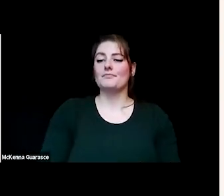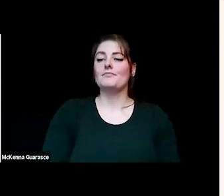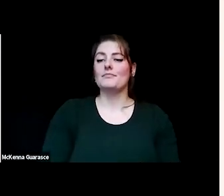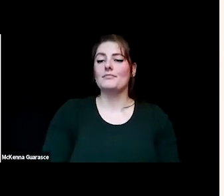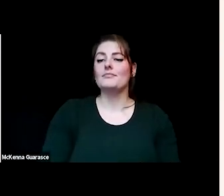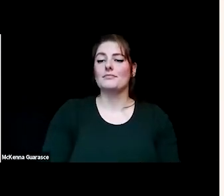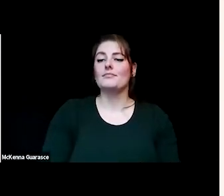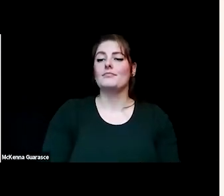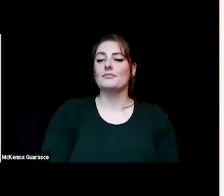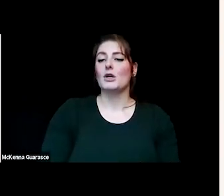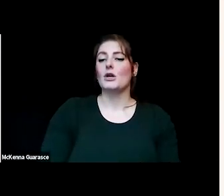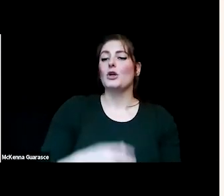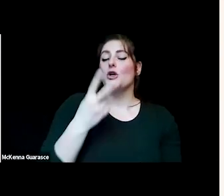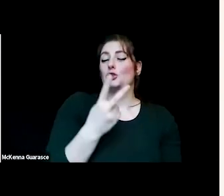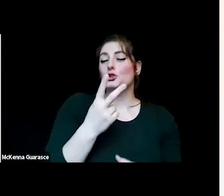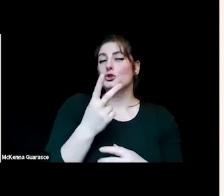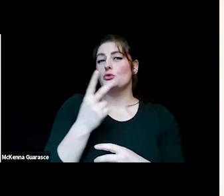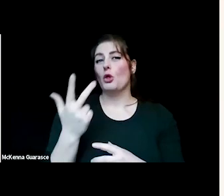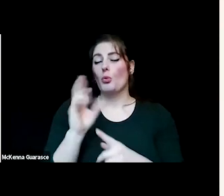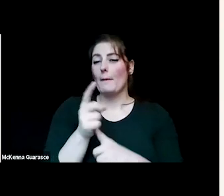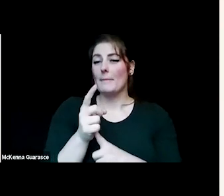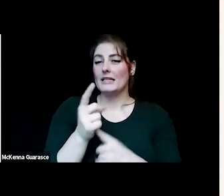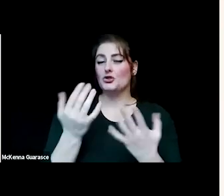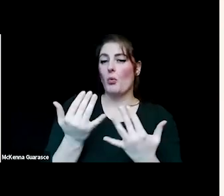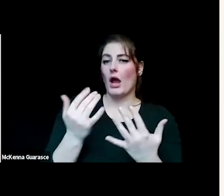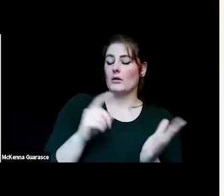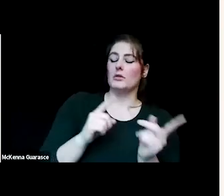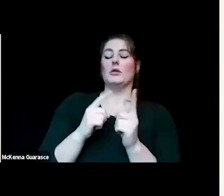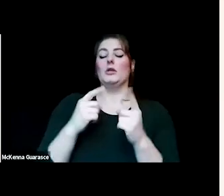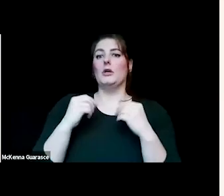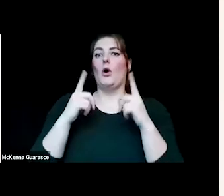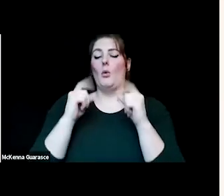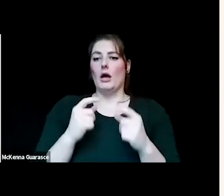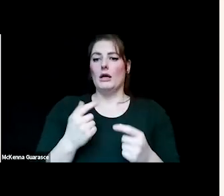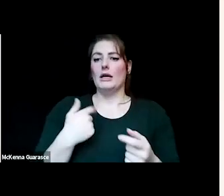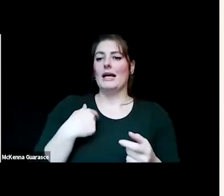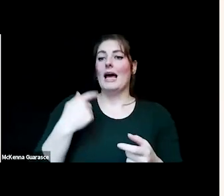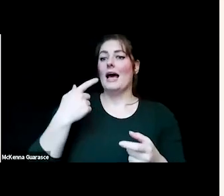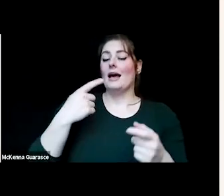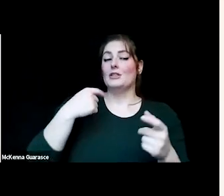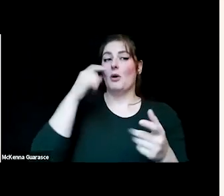Denle de dos a tres minutos para que vuelva en sí. Y luego, a los dos o tres minutos, van a llamar al 911 y les van a informar